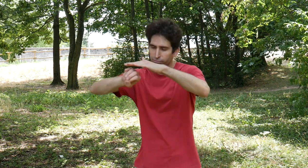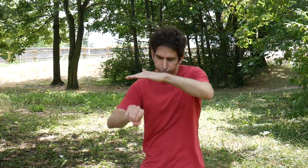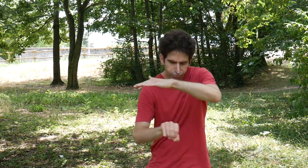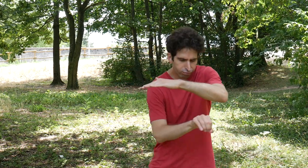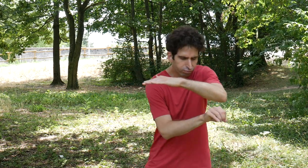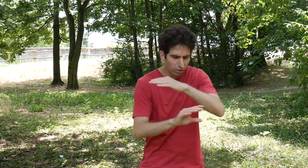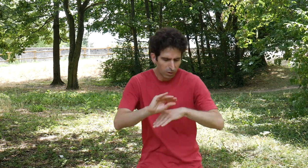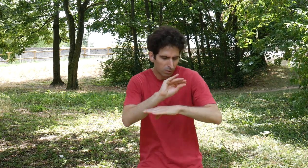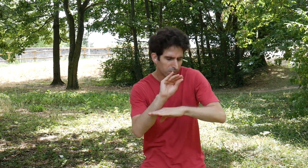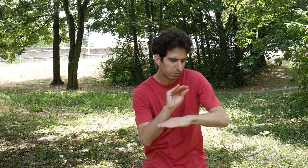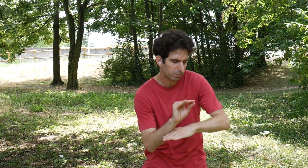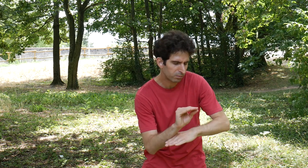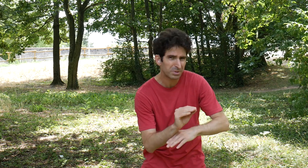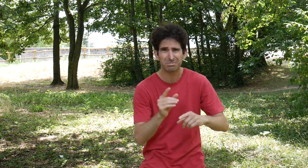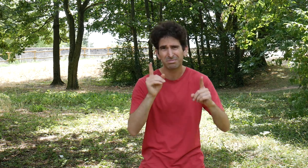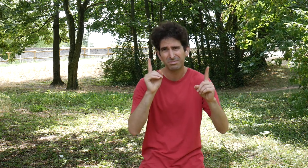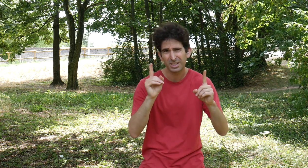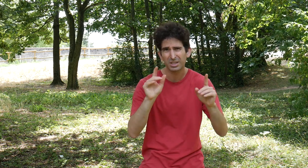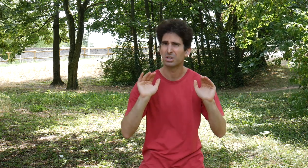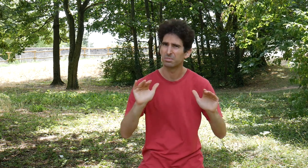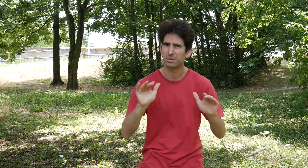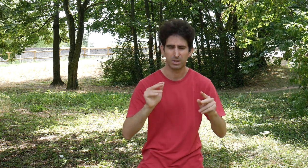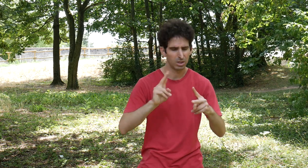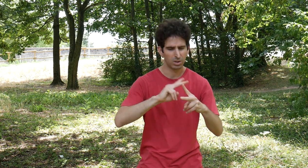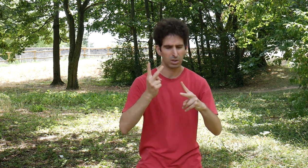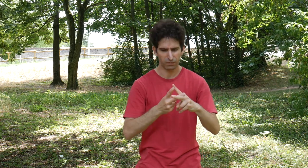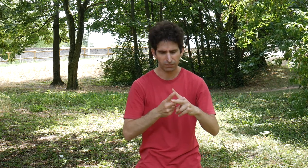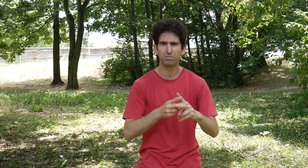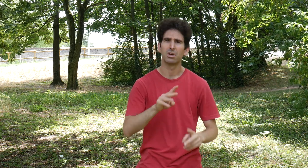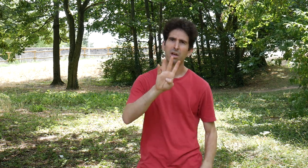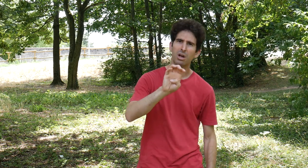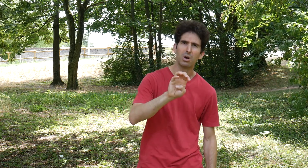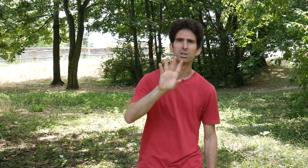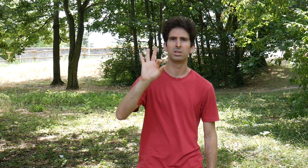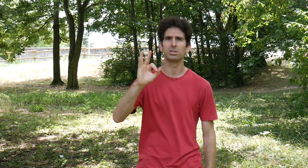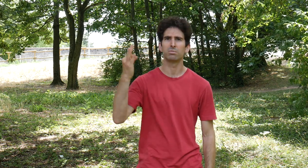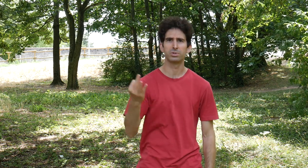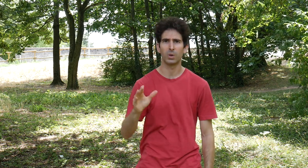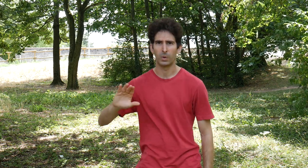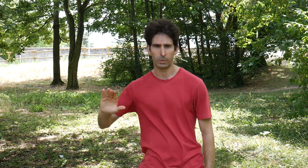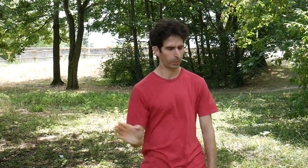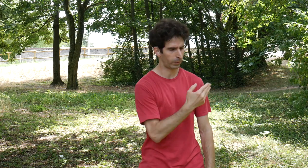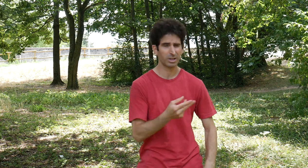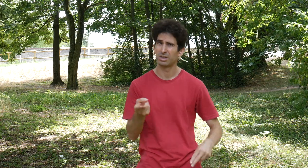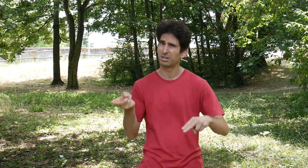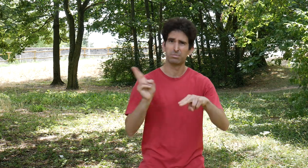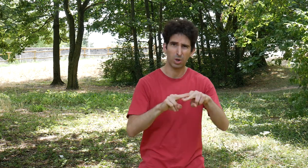Les oeufs sont protégés dans la galerie. Cependant, 40 à 50% meurent quand même.